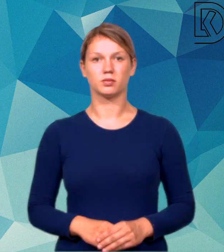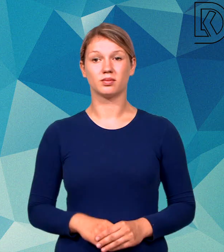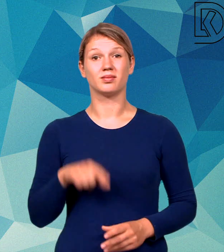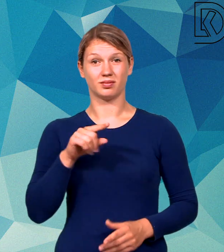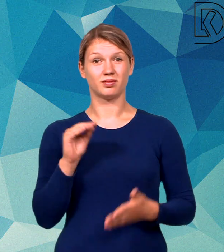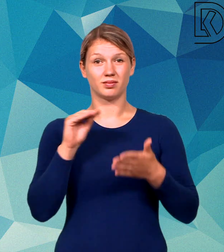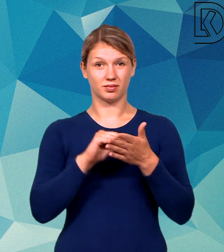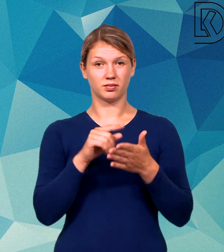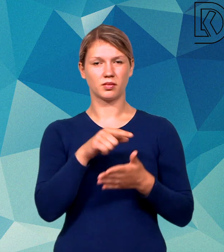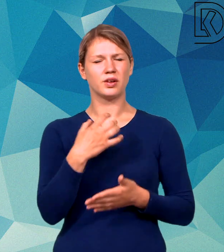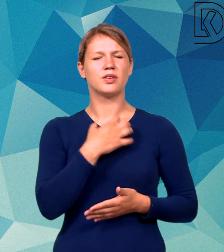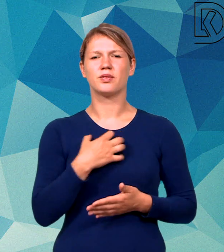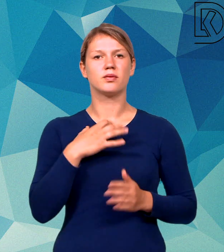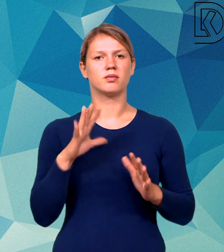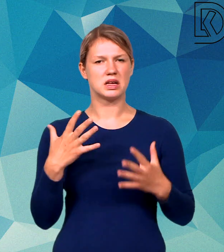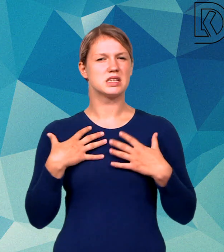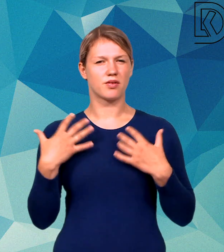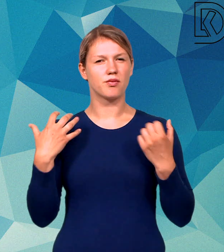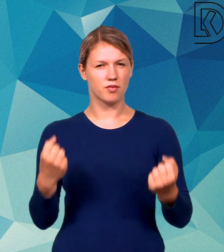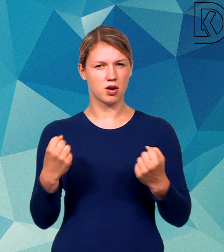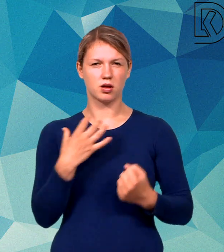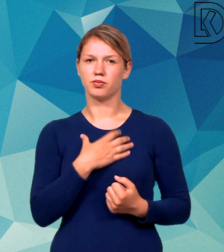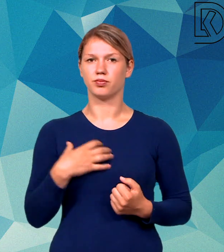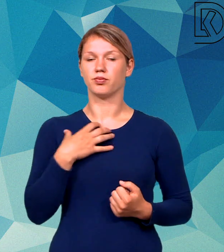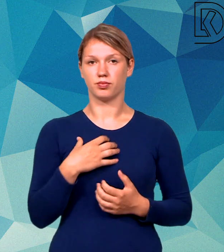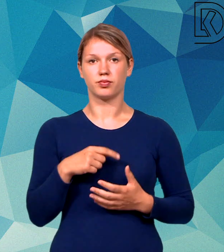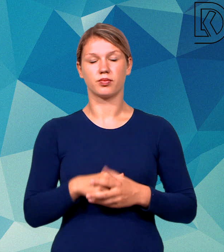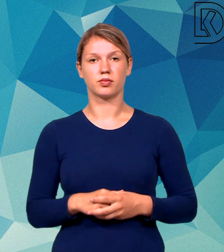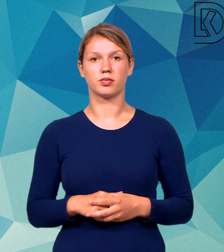Norint įsivaikinti yra svarbi sveikata.